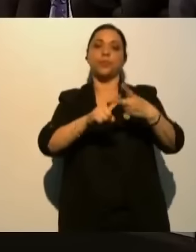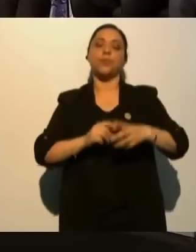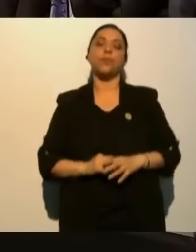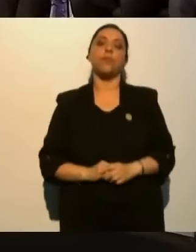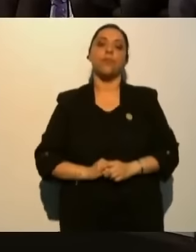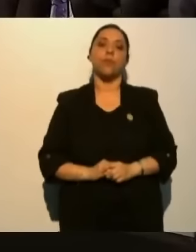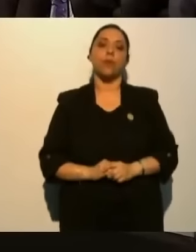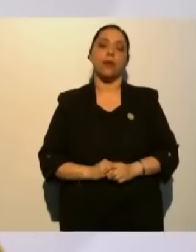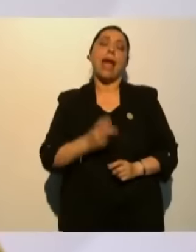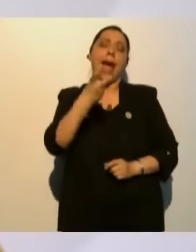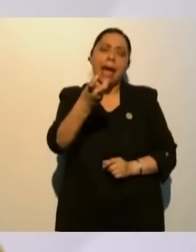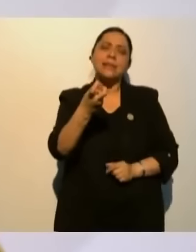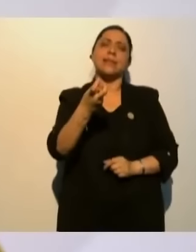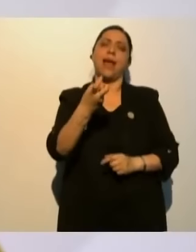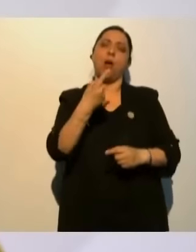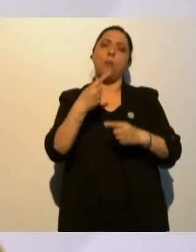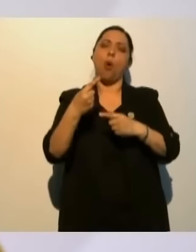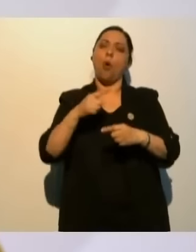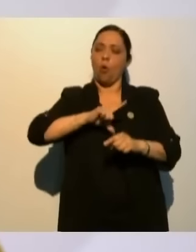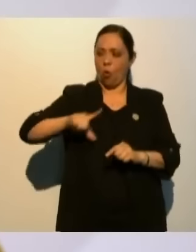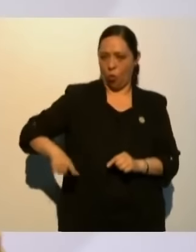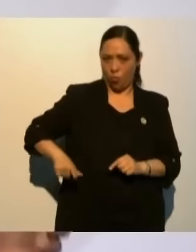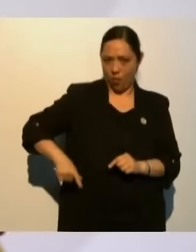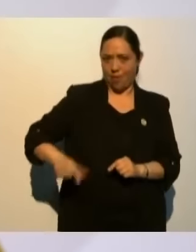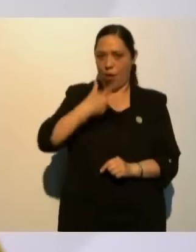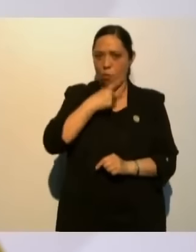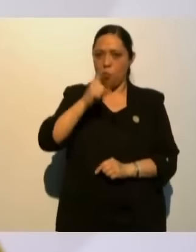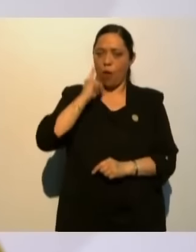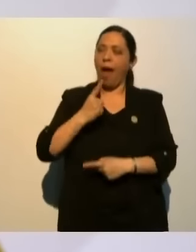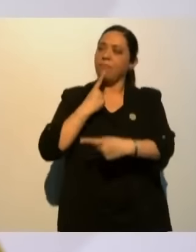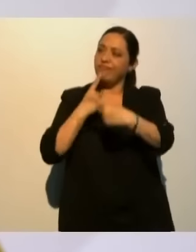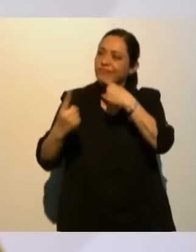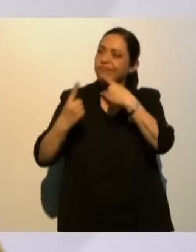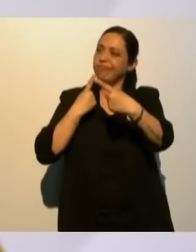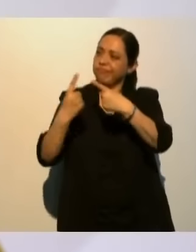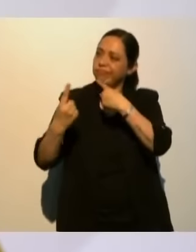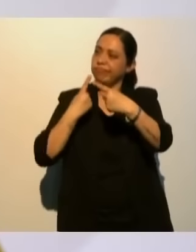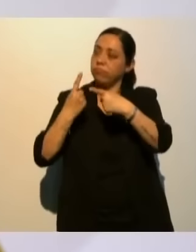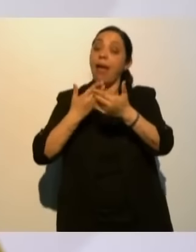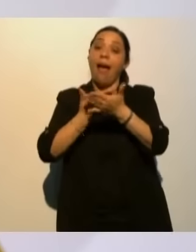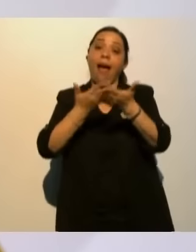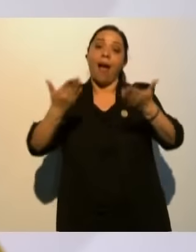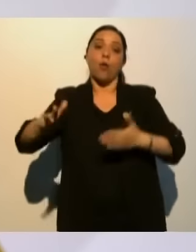lo hemos trabajado con las y los gobernadores y que queremos trabajarlo con las y los presidentes